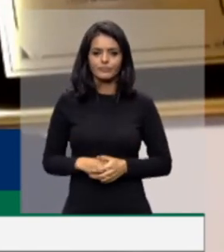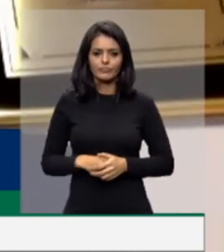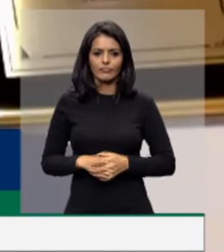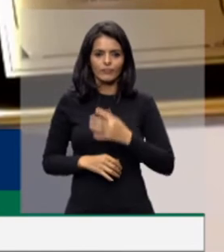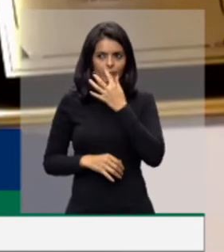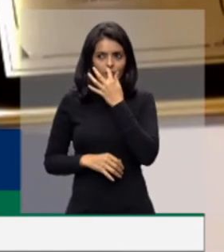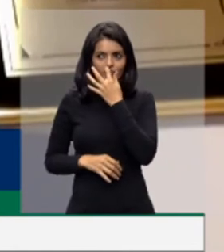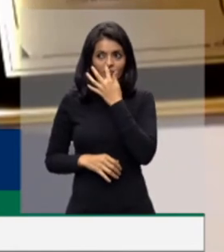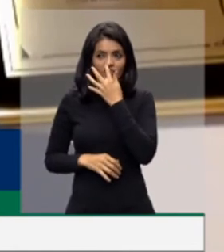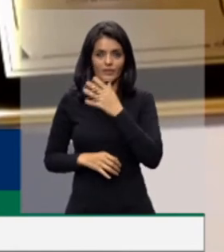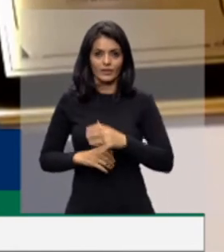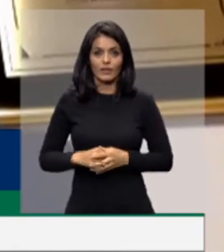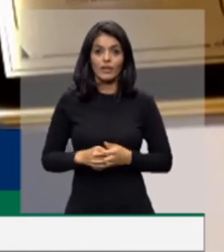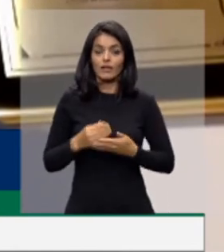UMA FAMÍLIA DEVE FAZER, CONTEMPORÂNEOS PARA DAR